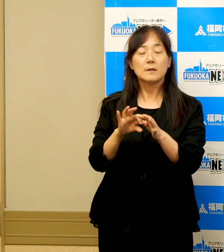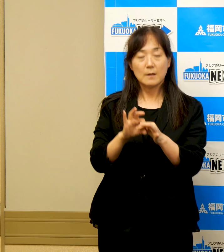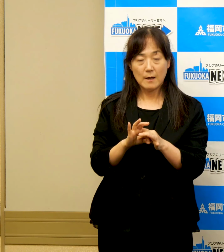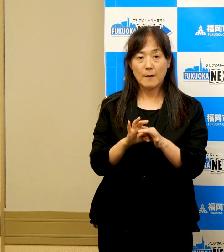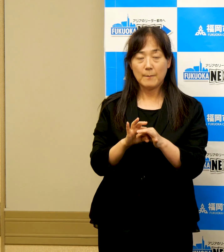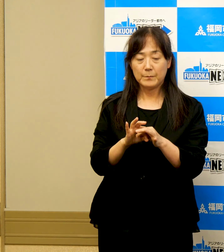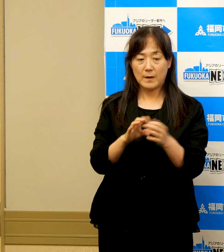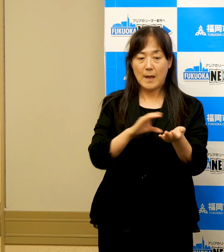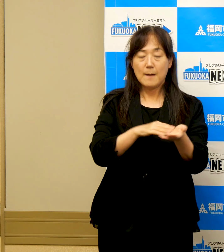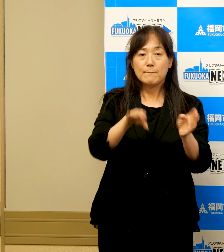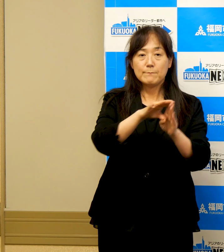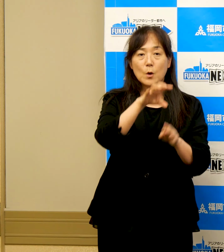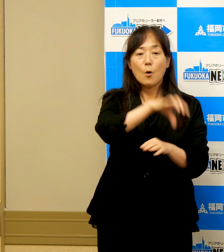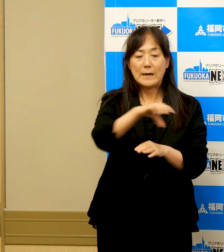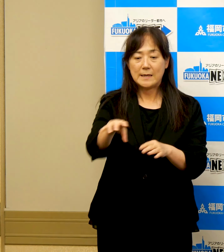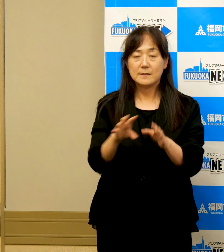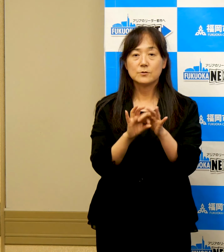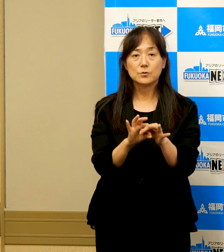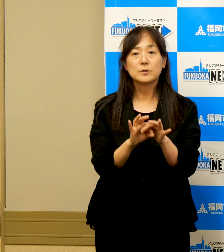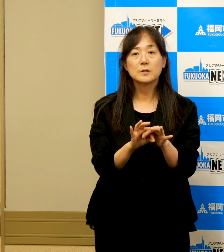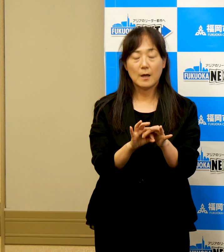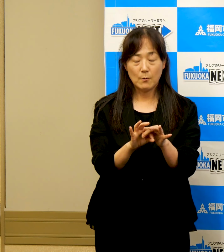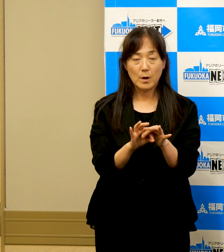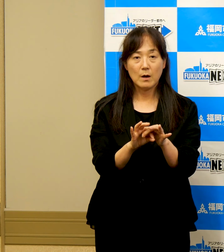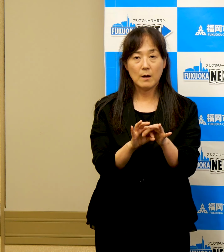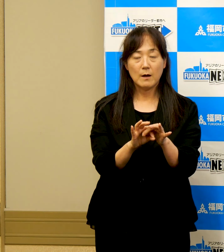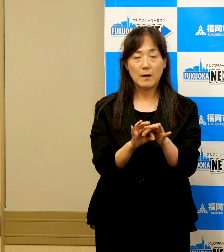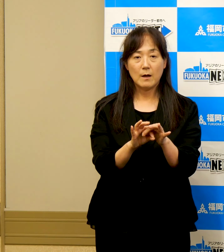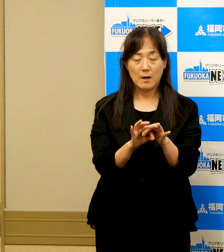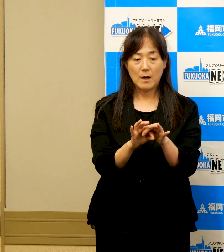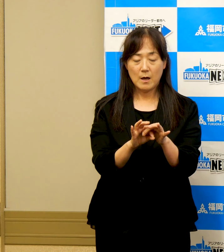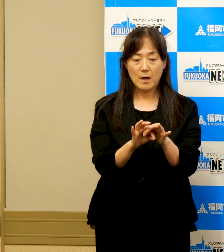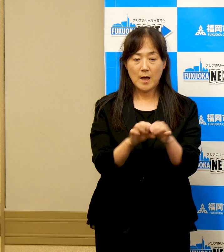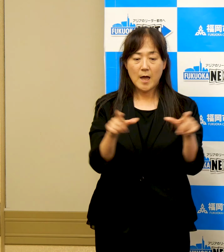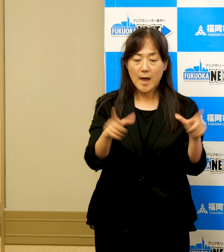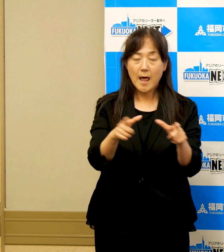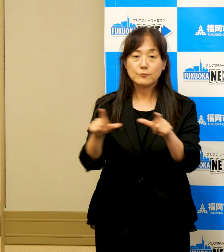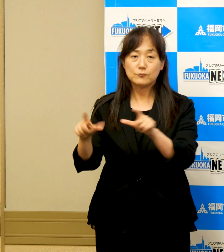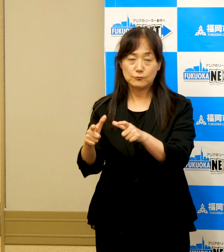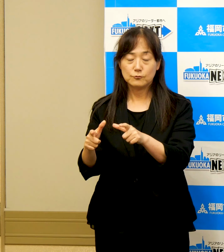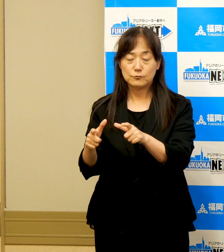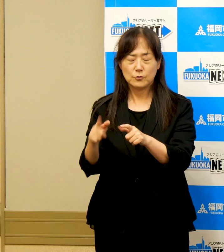クリニックについては より縮小していくという形 一旦縮小